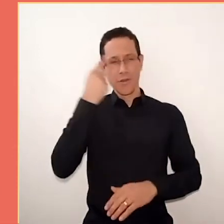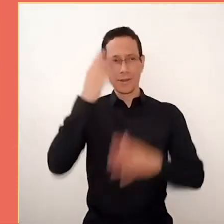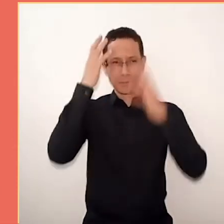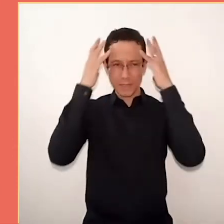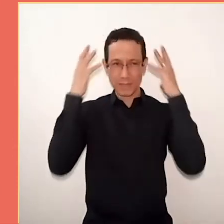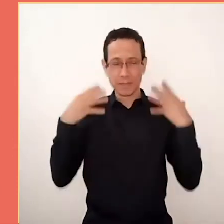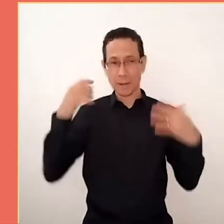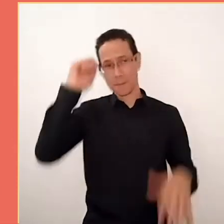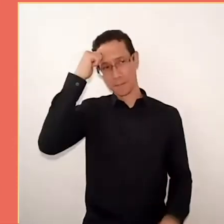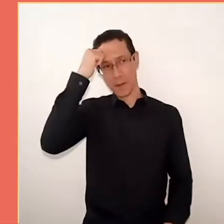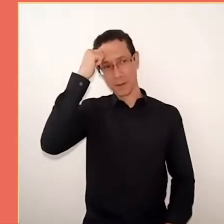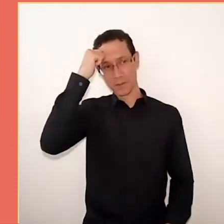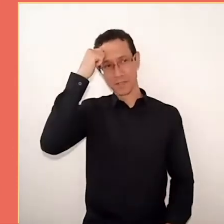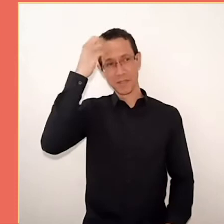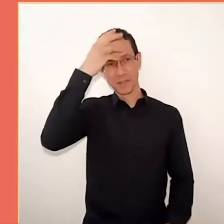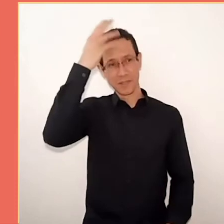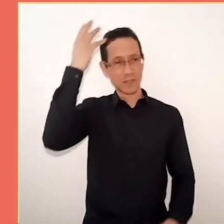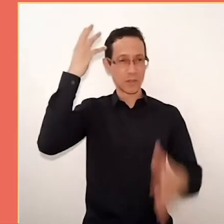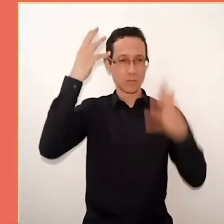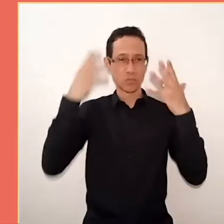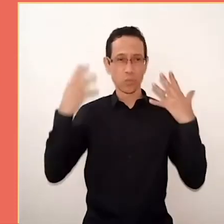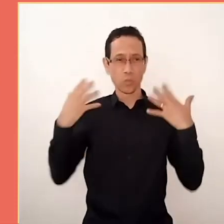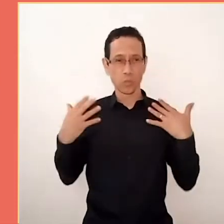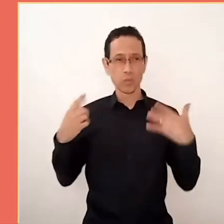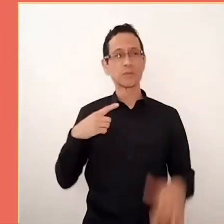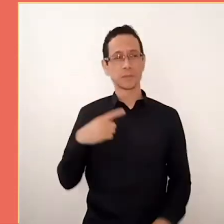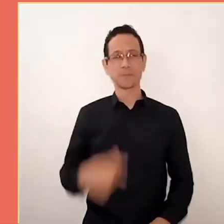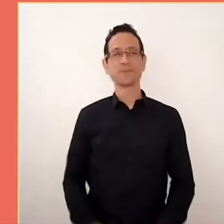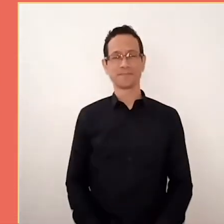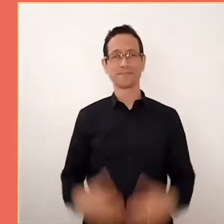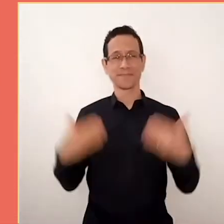o meu cabelo está solto, caindo acima dos ombros um pouquinho,